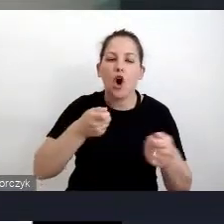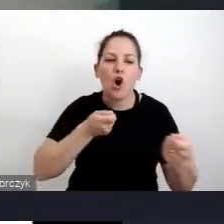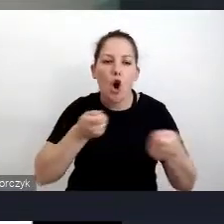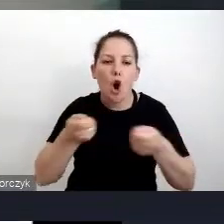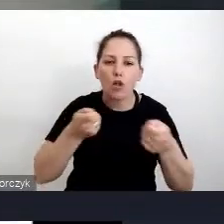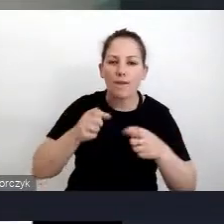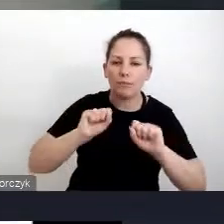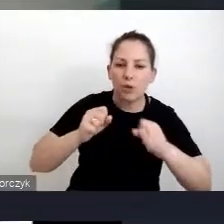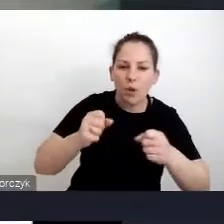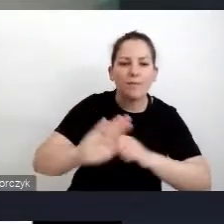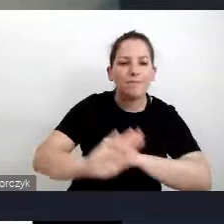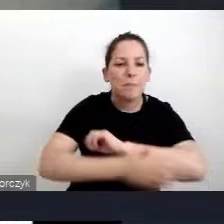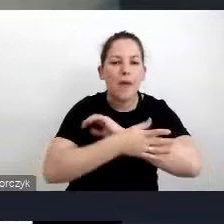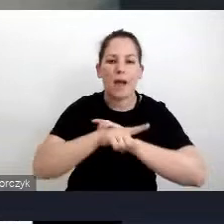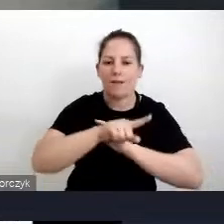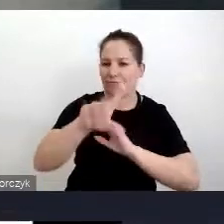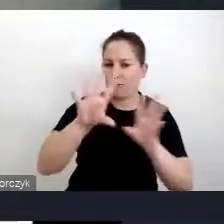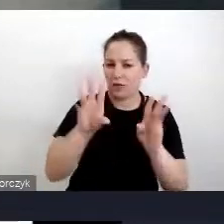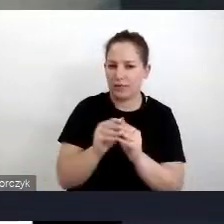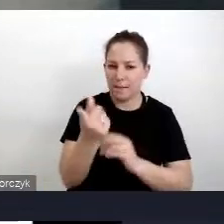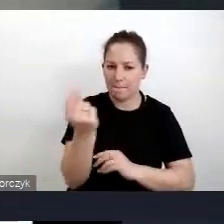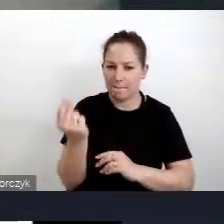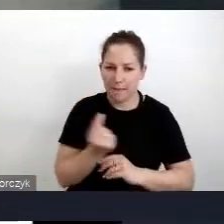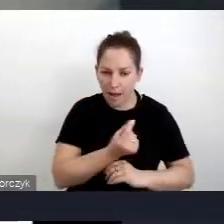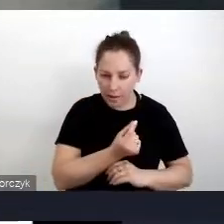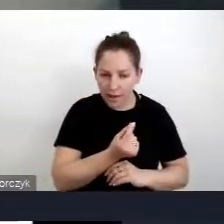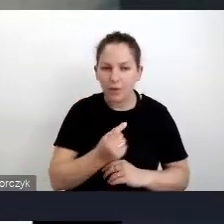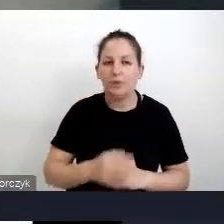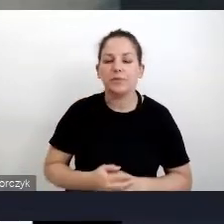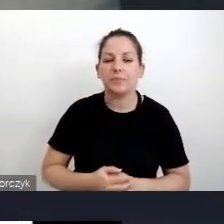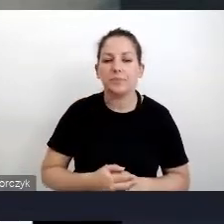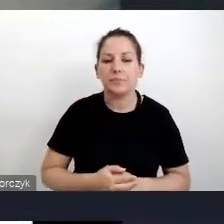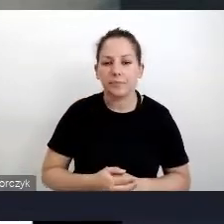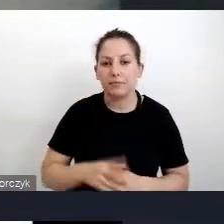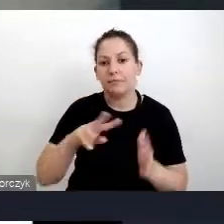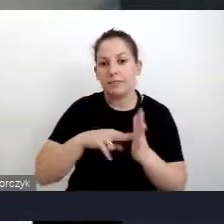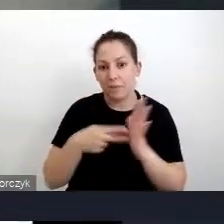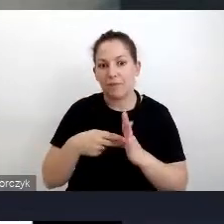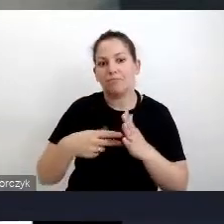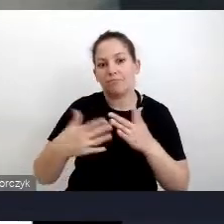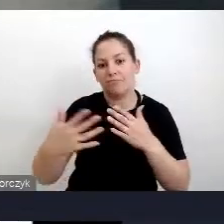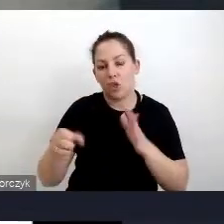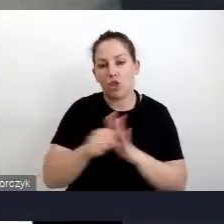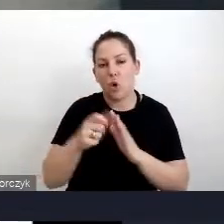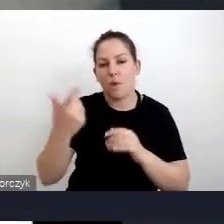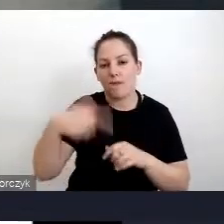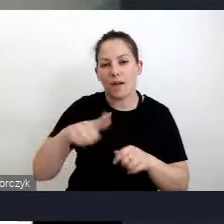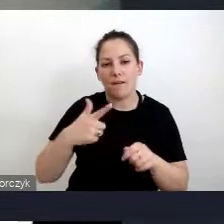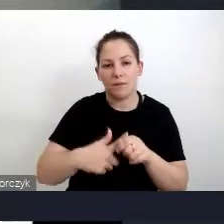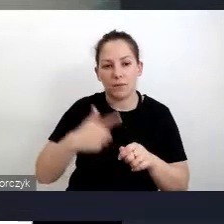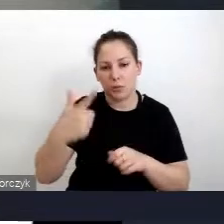i wspierać wszystkich partnerów w tej podroży, która jest zaplanowana do końca 2022 roku.